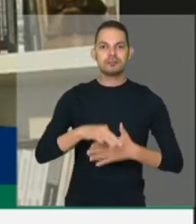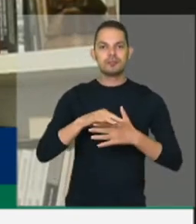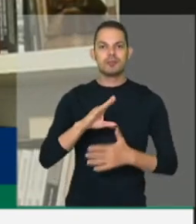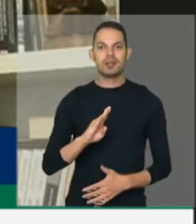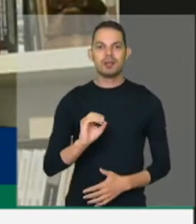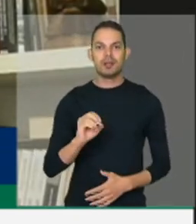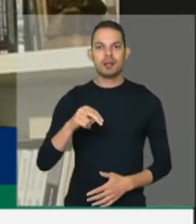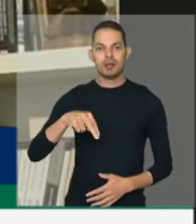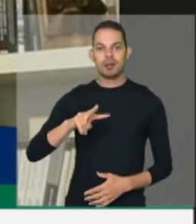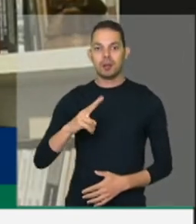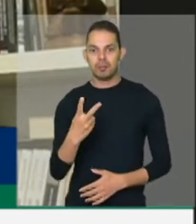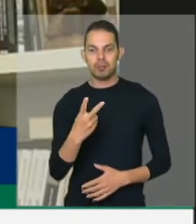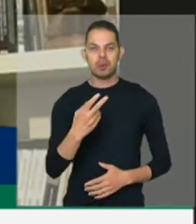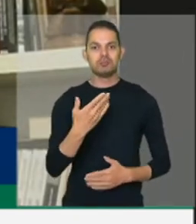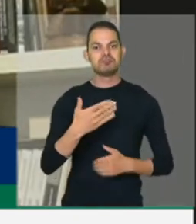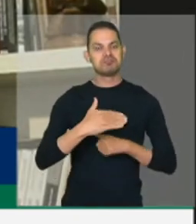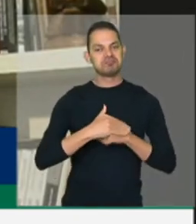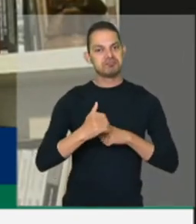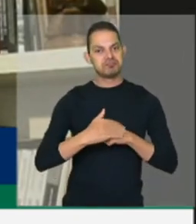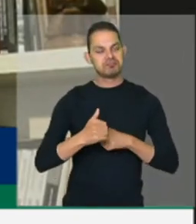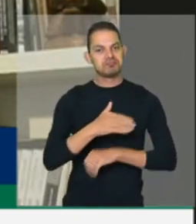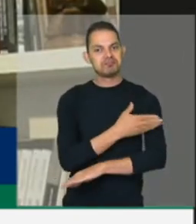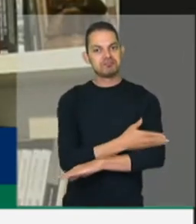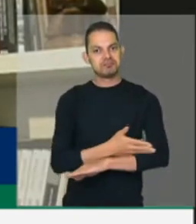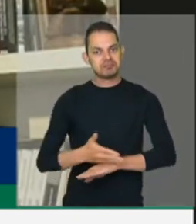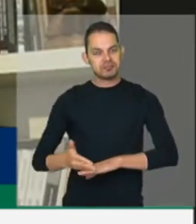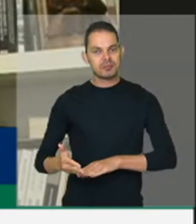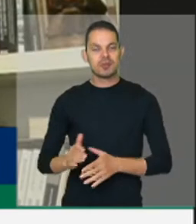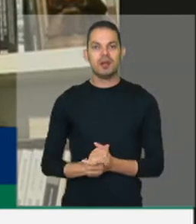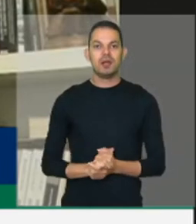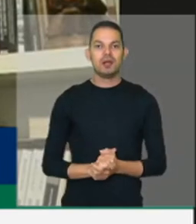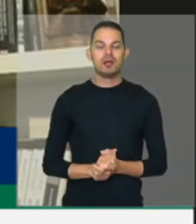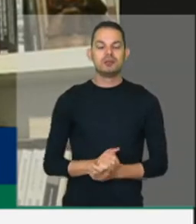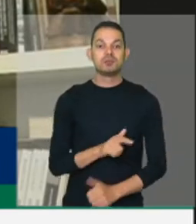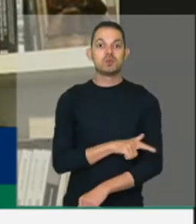GENTILEZA DO LÍDER BOHN GASS... UM DIA HISTÓRICO, UMA DATA COMO ESSA QUE ACONTECE EM